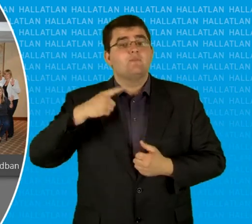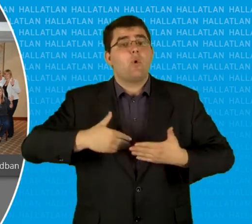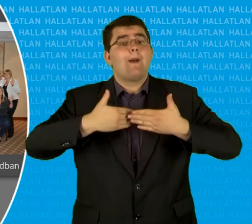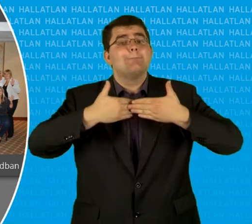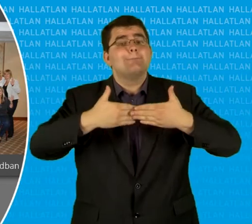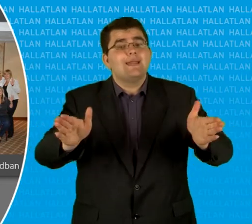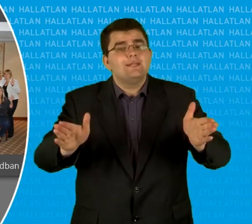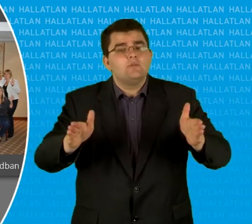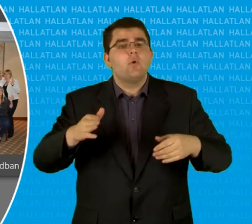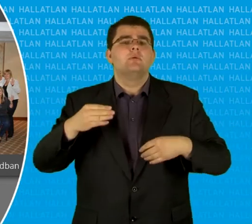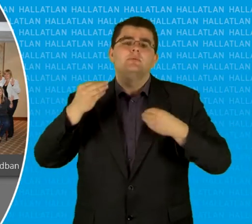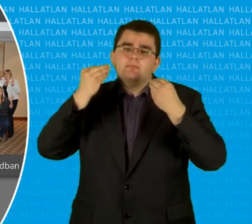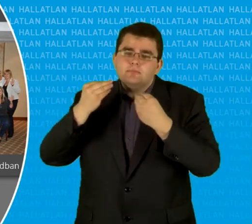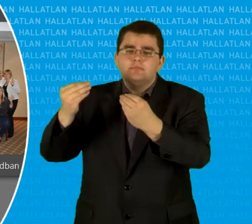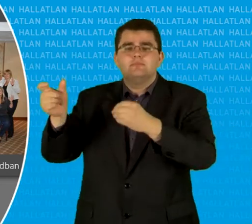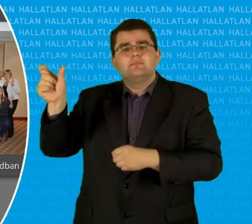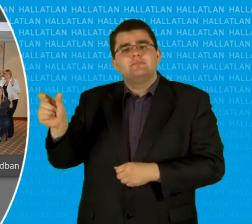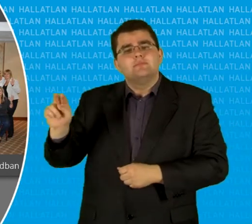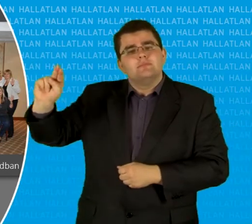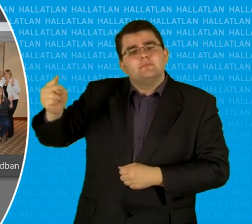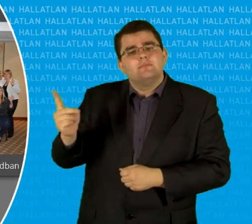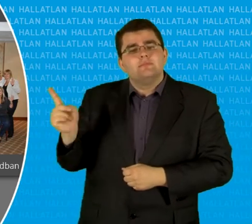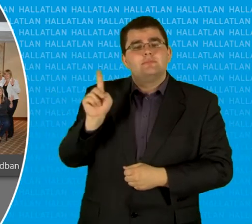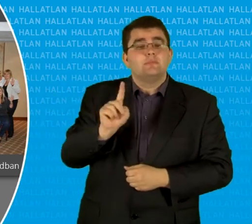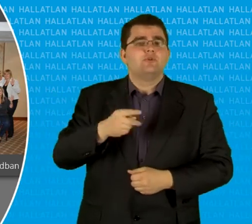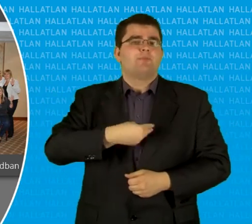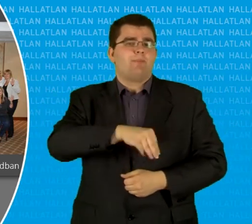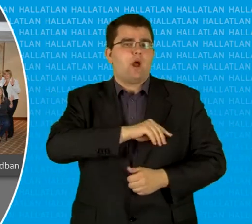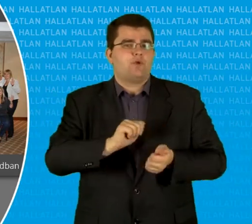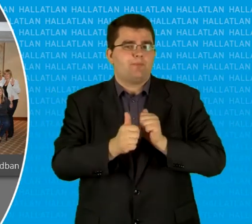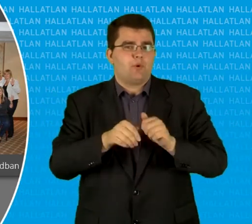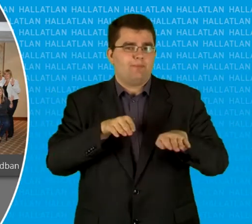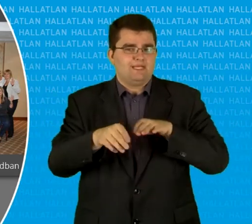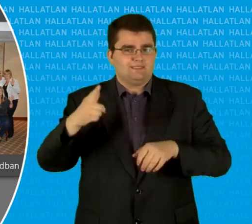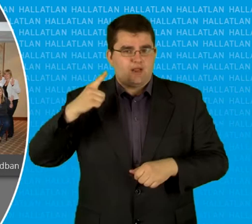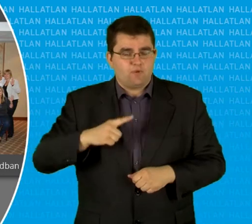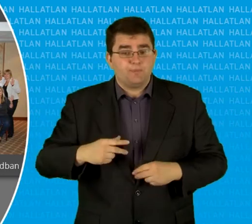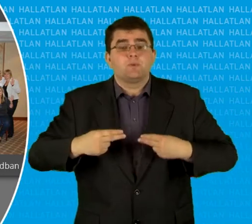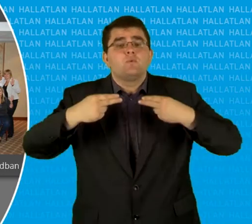A megnyitót megtisztelte jelenlétével a spanyol sportminiszter is